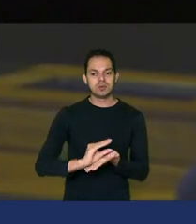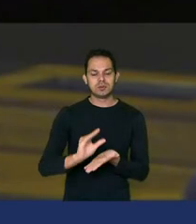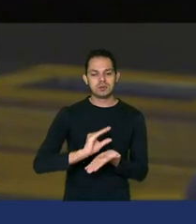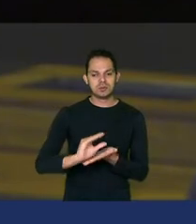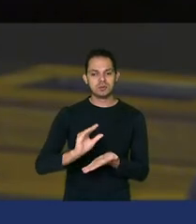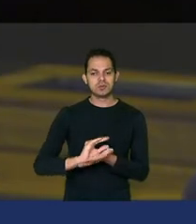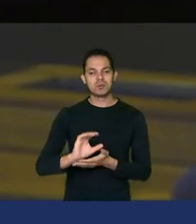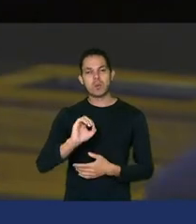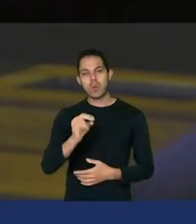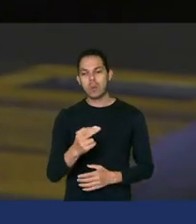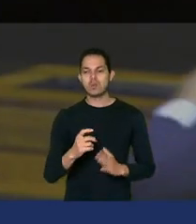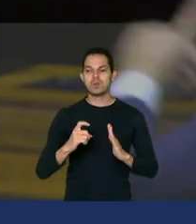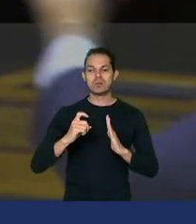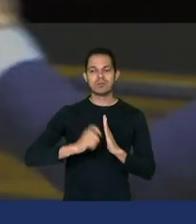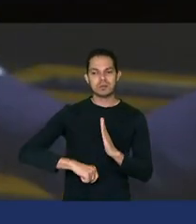SEM A INCIDÊNCIA DE QUAISQUER